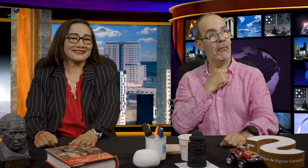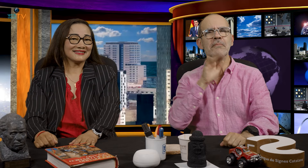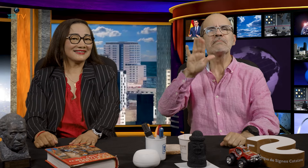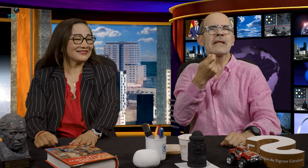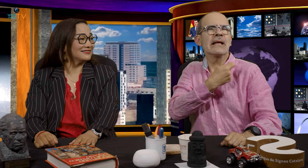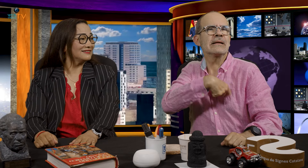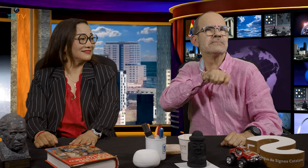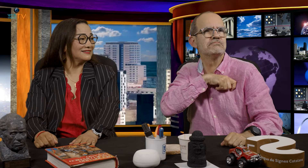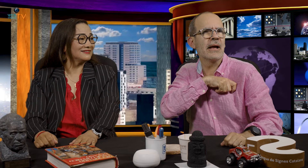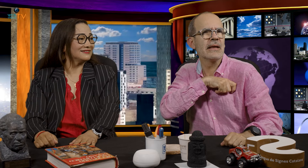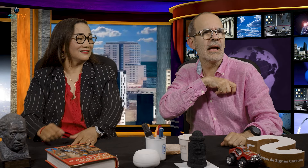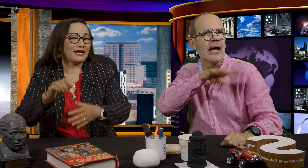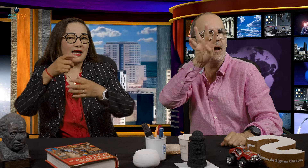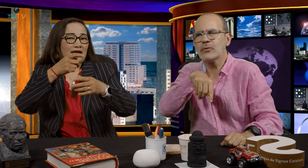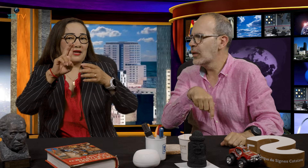Vaya, ¿”España y Cataluña”?